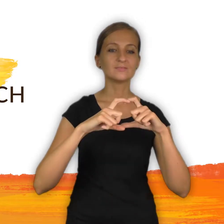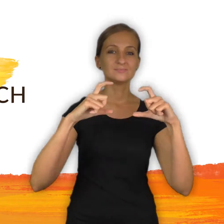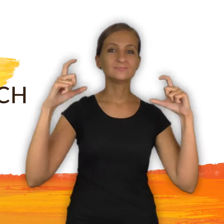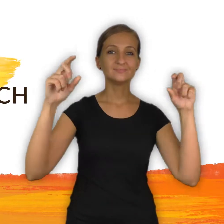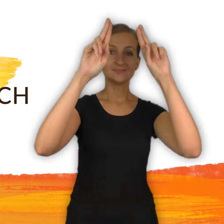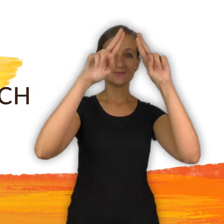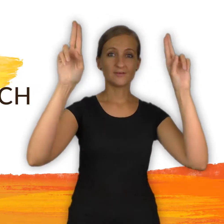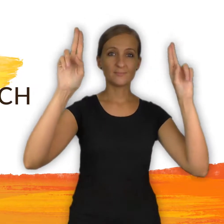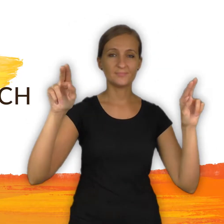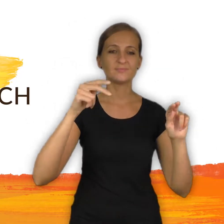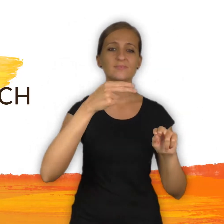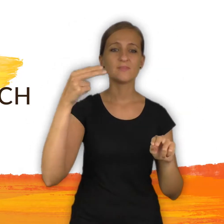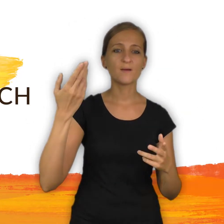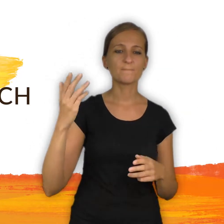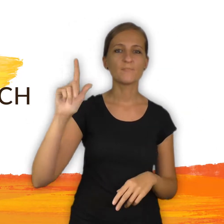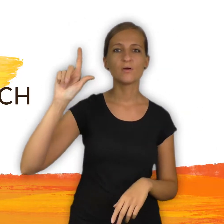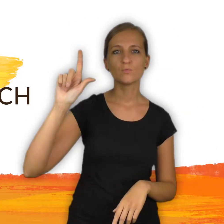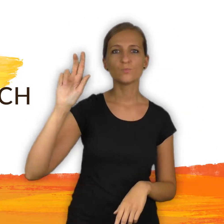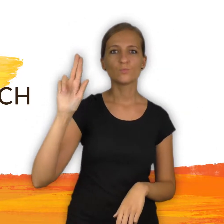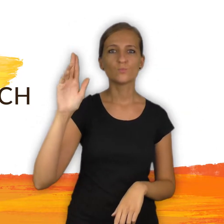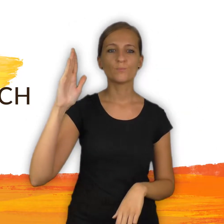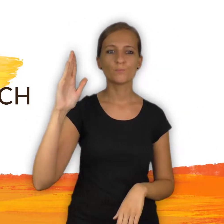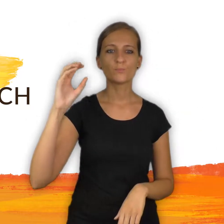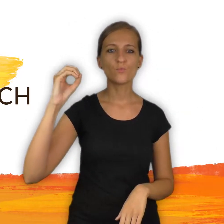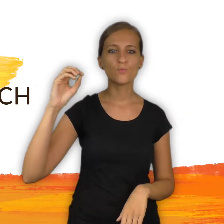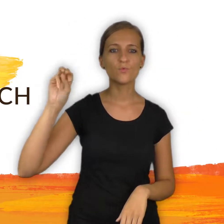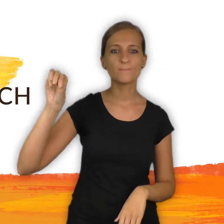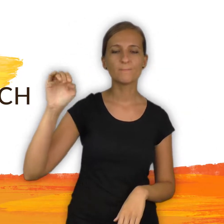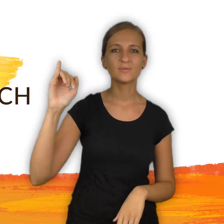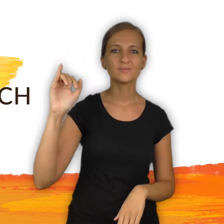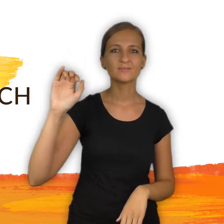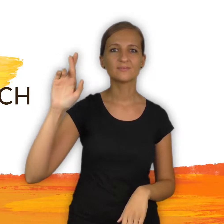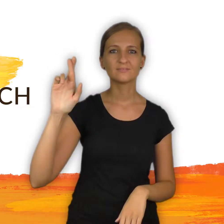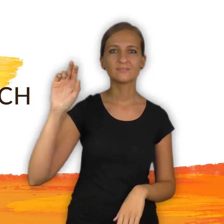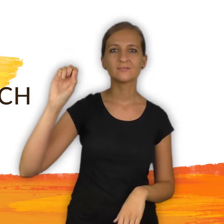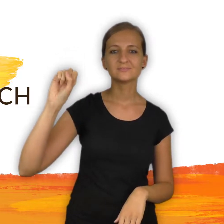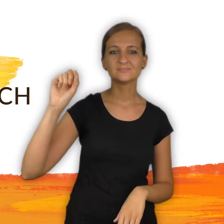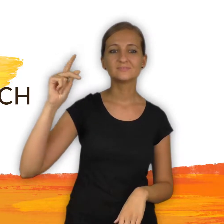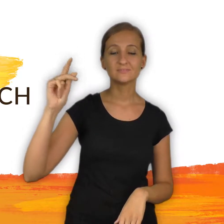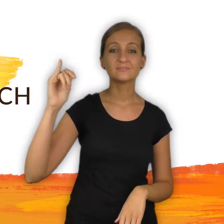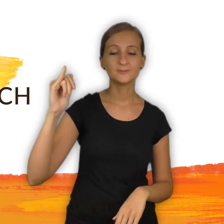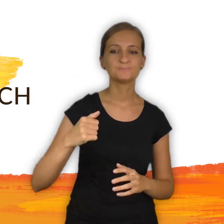Zamek Lubomirskich